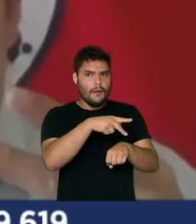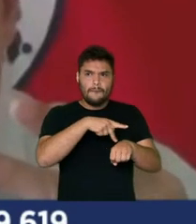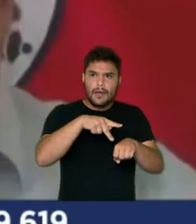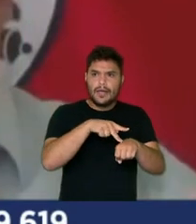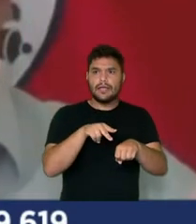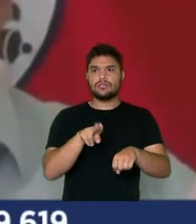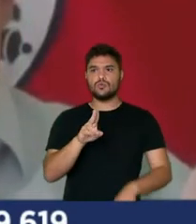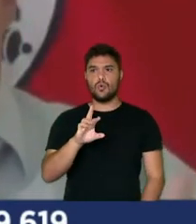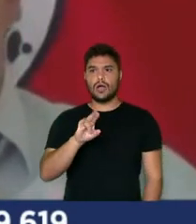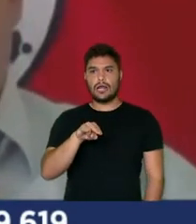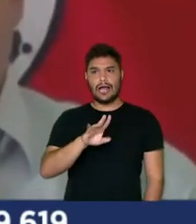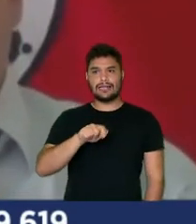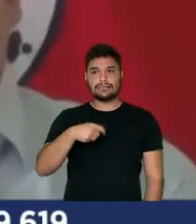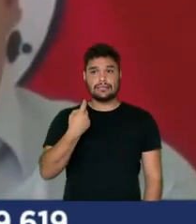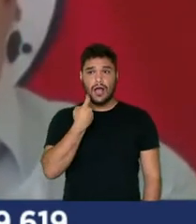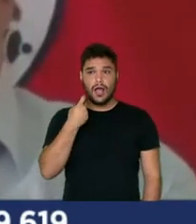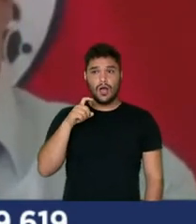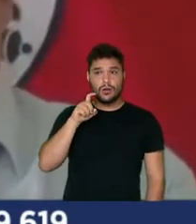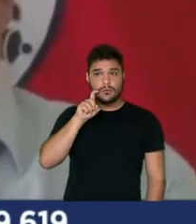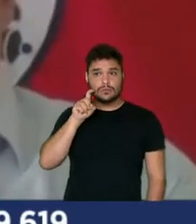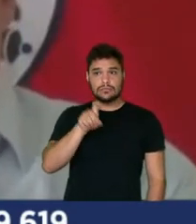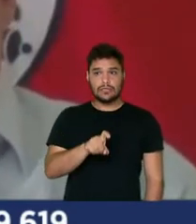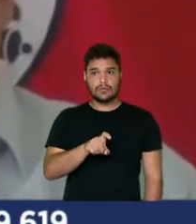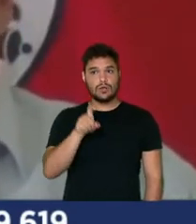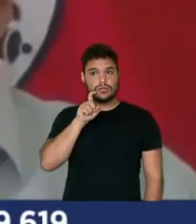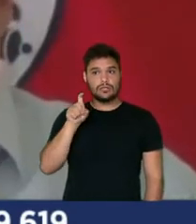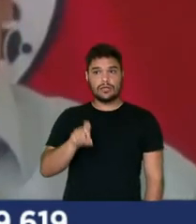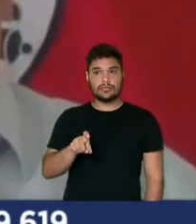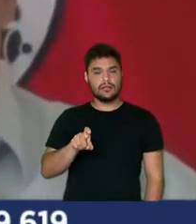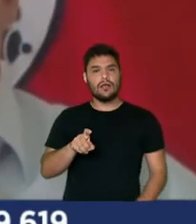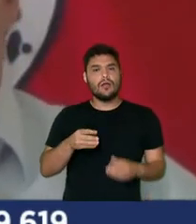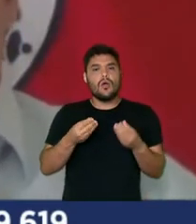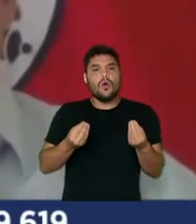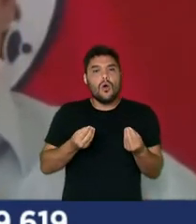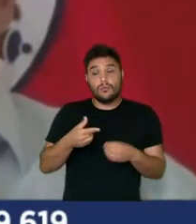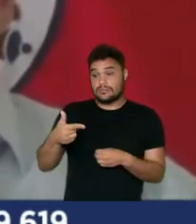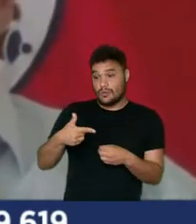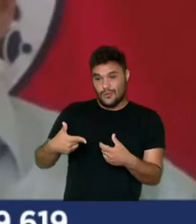A MANEIRA COMO ESTAMOS INVADINDO A UCRÂNIA ESTÁ MUITO EXPLÍCITA, SE PEGAREM CENAS DA SEGUNDA GUERRA